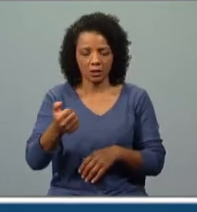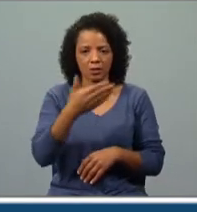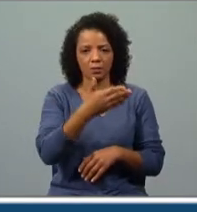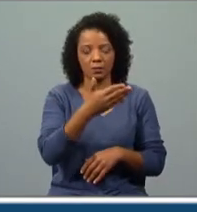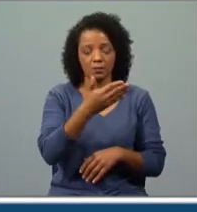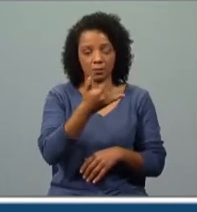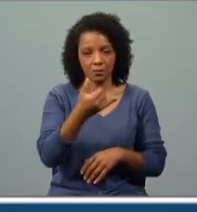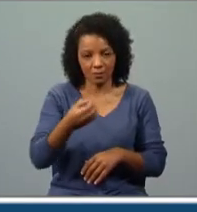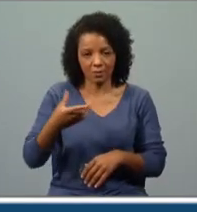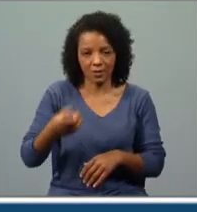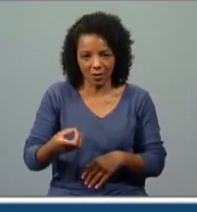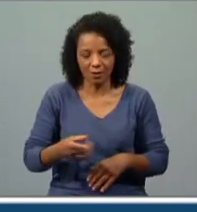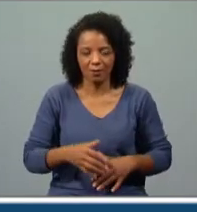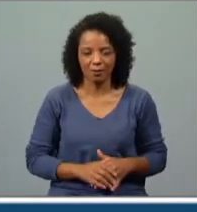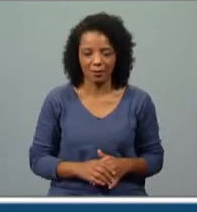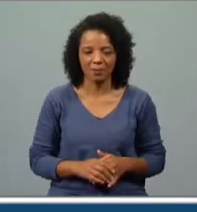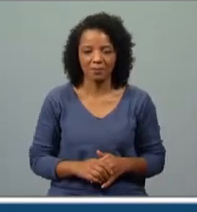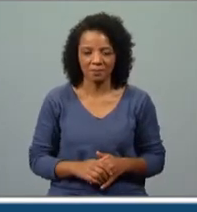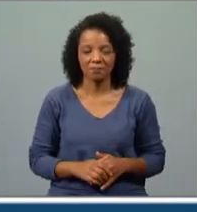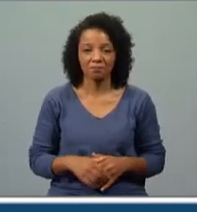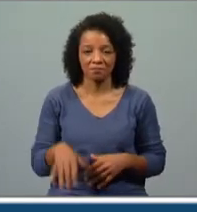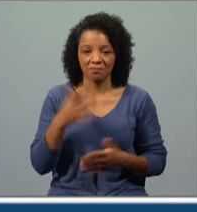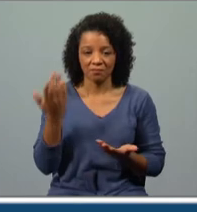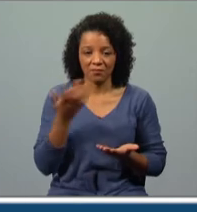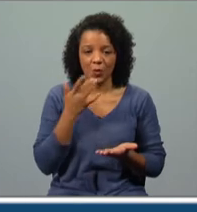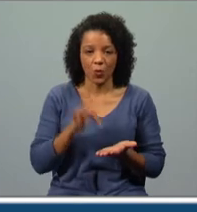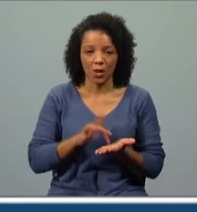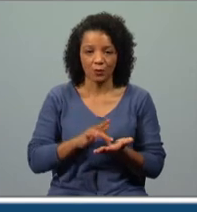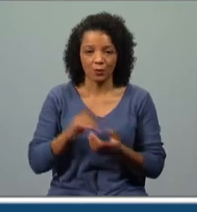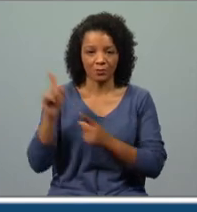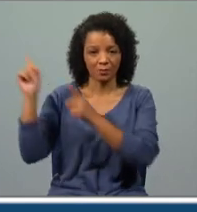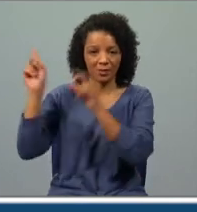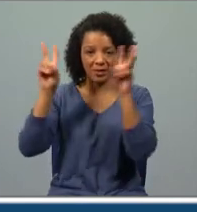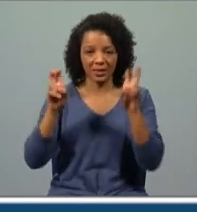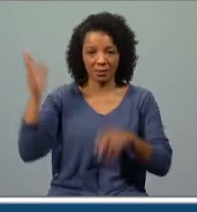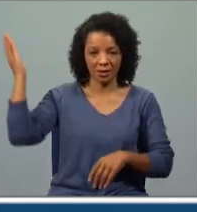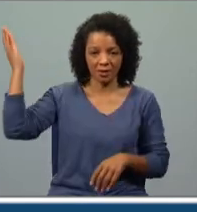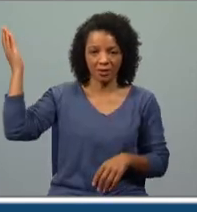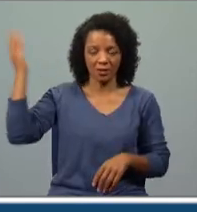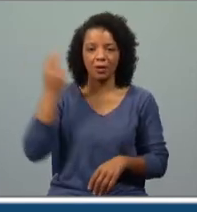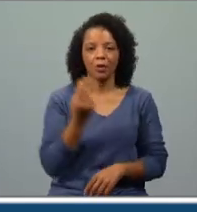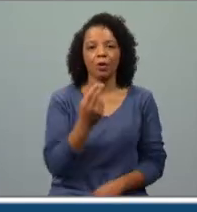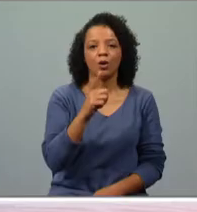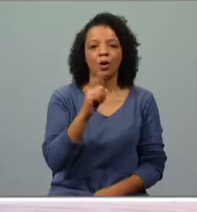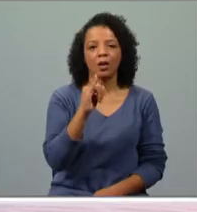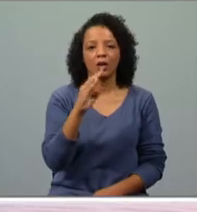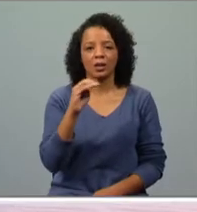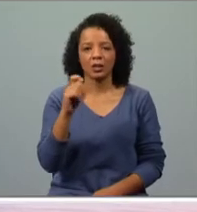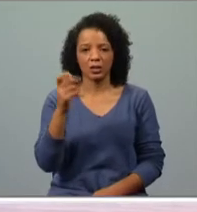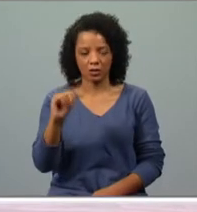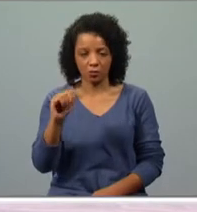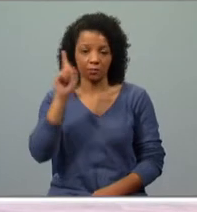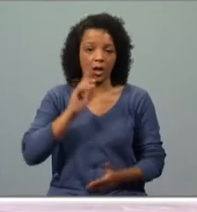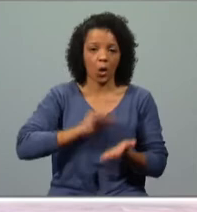2019 Então esta obra que vos trago hoje que é o Liz foi escrita por esta autora 2019 所以今天給大家帶來的這部作品那是Liz是這個作者寫的